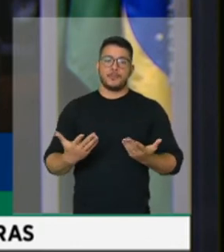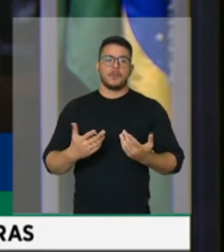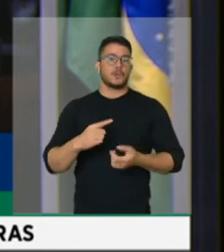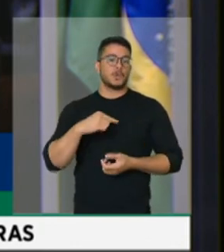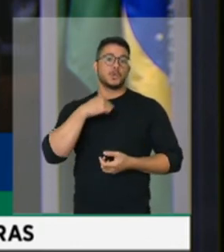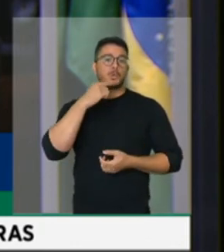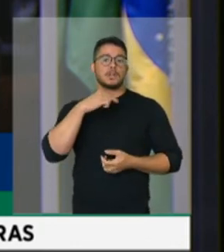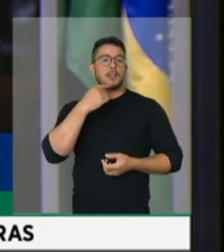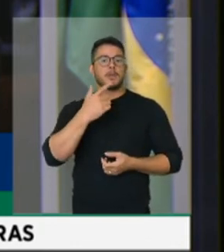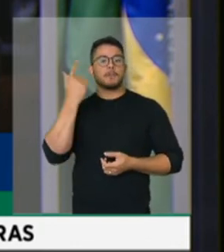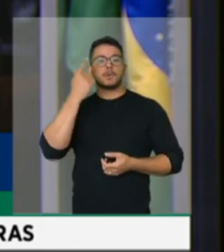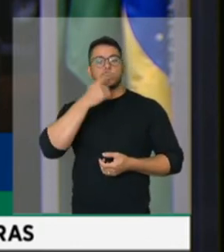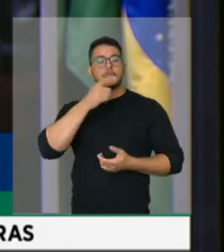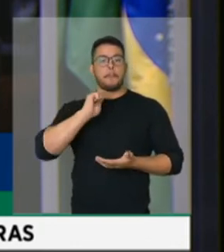NEGOCIADAS OU DIRECIONADAS A INVESTIDORES INDIVIDUAIS